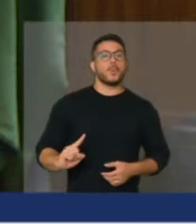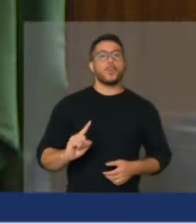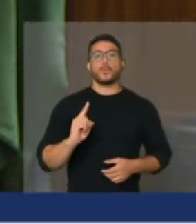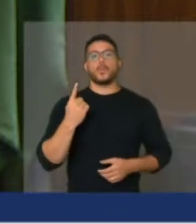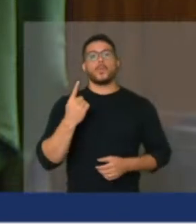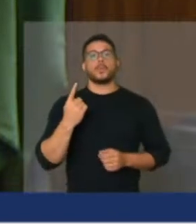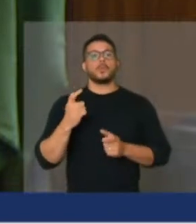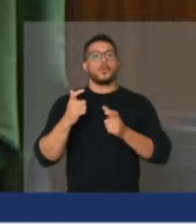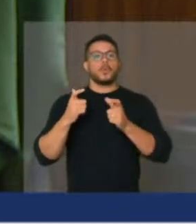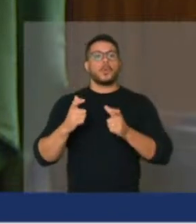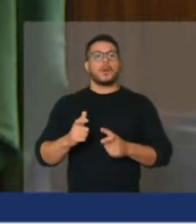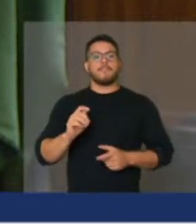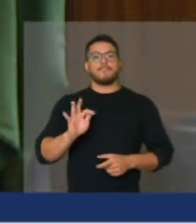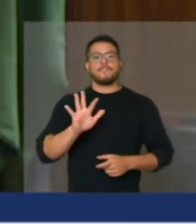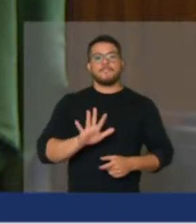NÓS TEMOS NA GRANDE MAIORIA DOS MUNICÍPIOS, OFERECENDO,